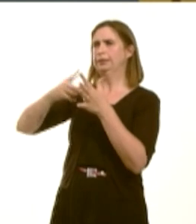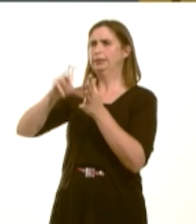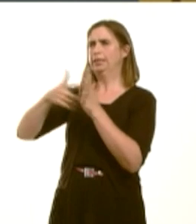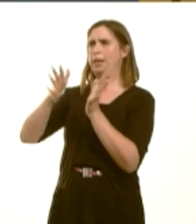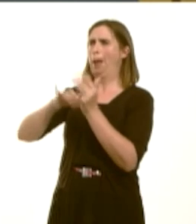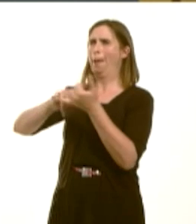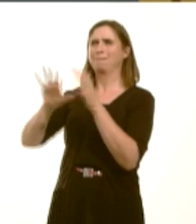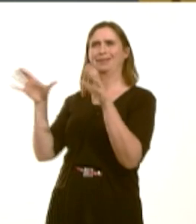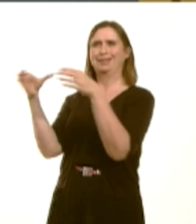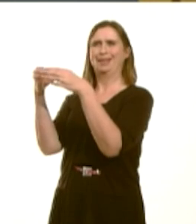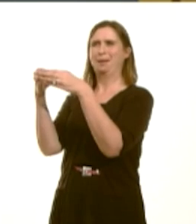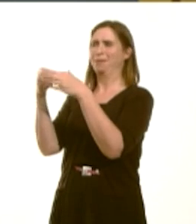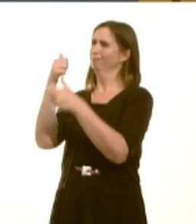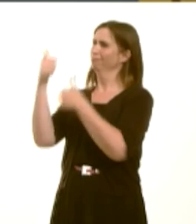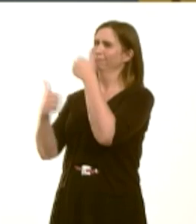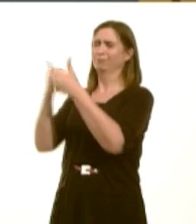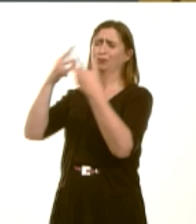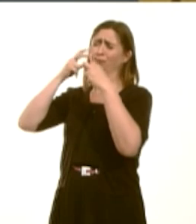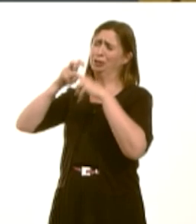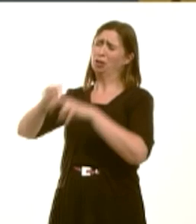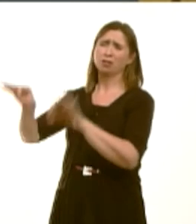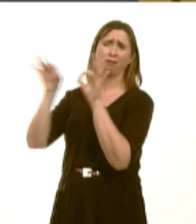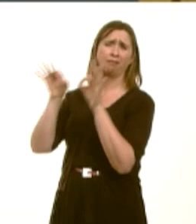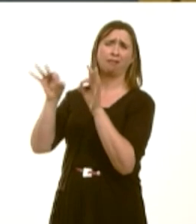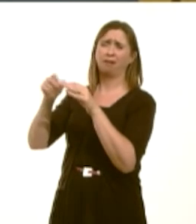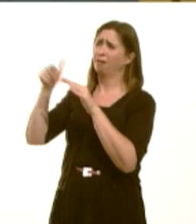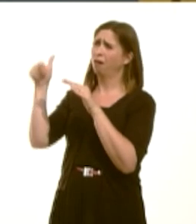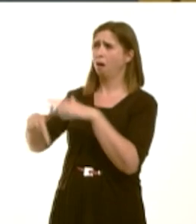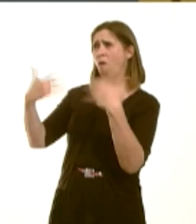sydd wedi cael ei wneud dros y blynyddoedd diwethaf o ganolfan Prifysgol Bangor ym Mhorthaethwy